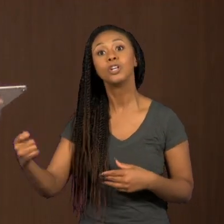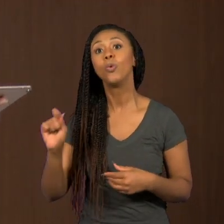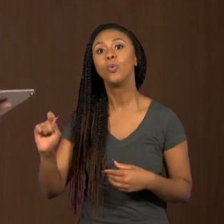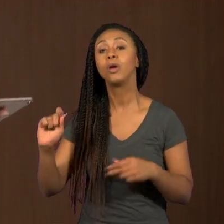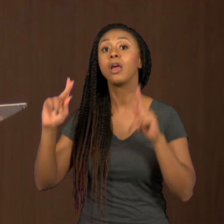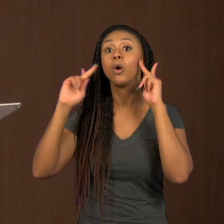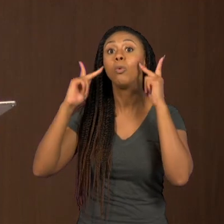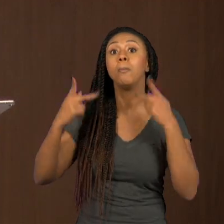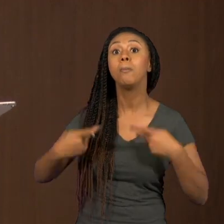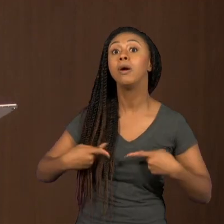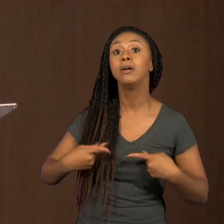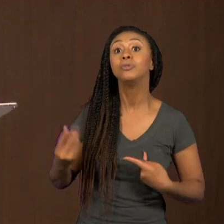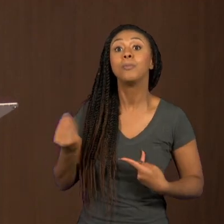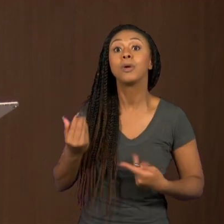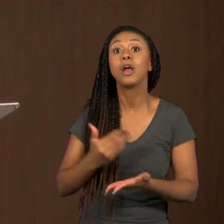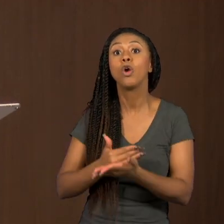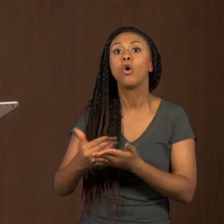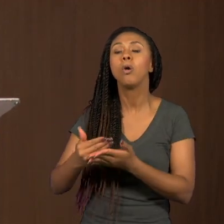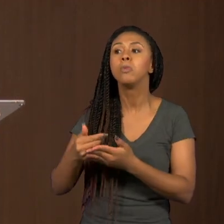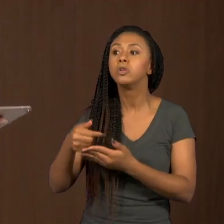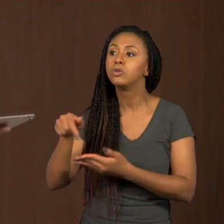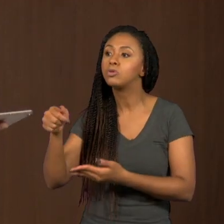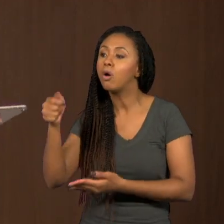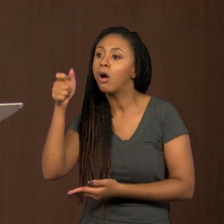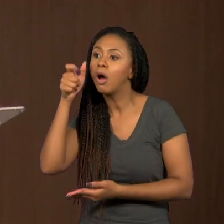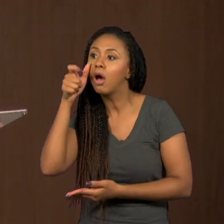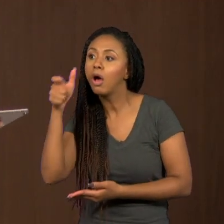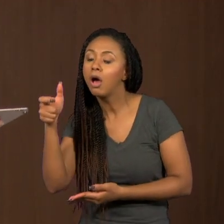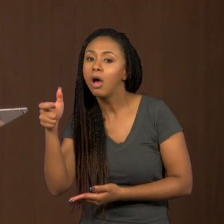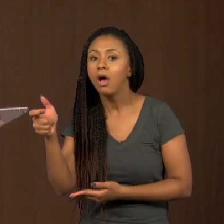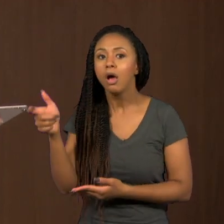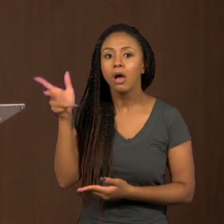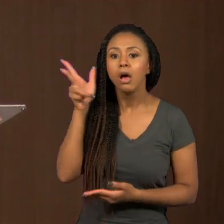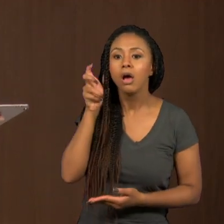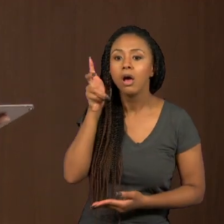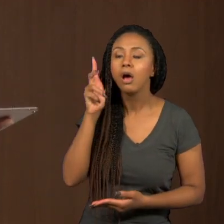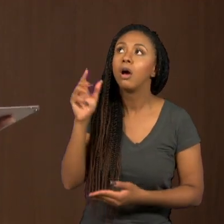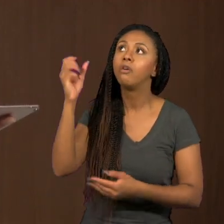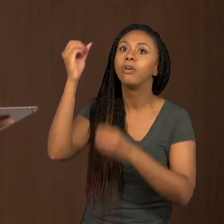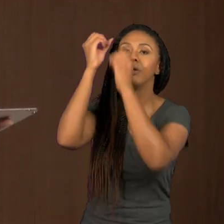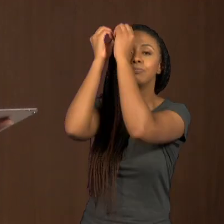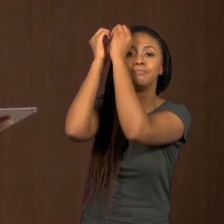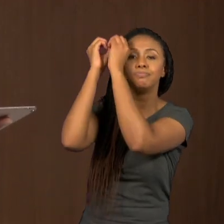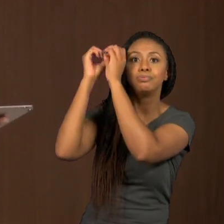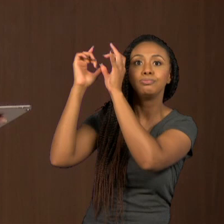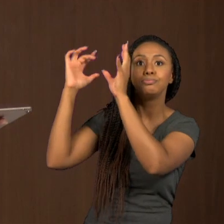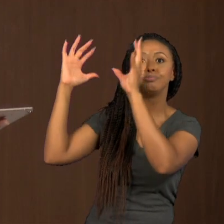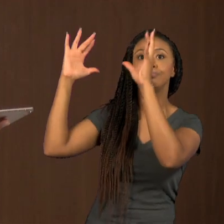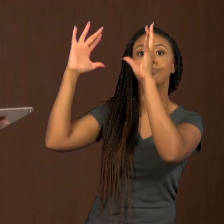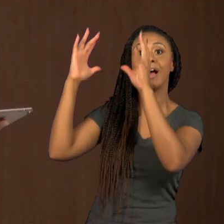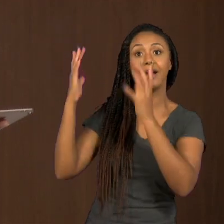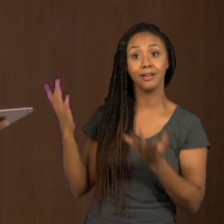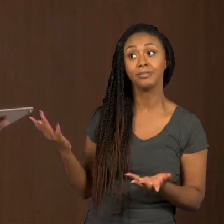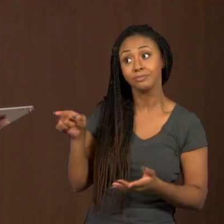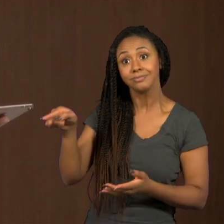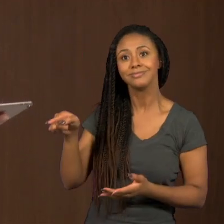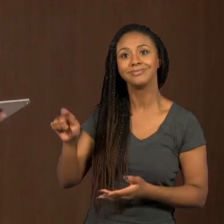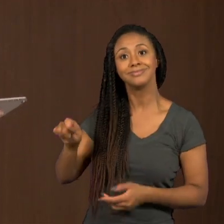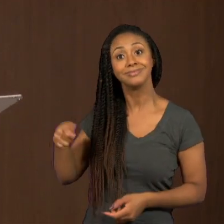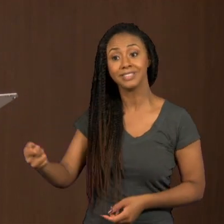FANTASIA, QUE É O QUE FAZ A LITERATURA; A SUA IMAGINAÇÃO, QUE É O QUE FAZ A LITERATURA. ENTÃO,